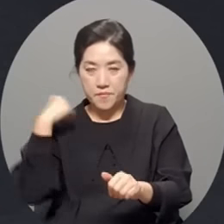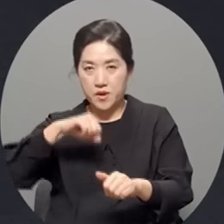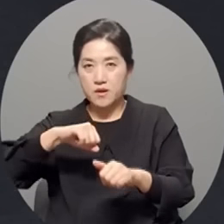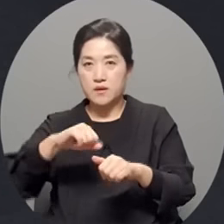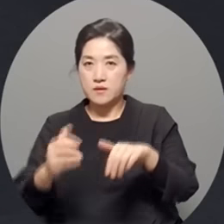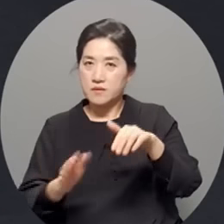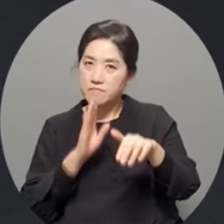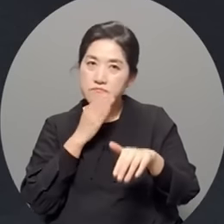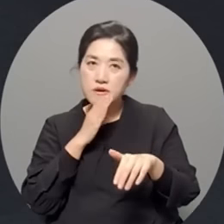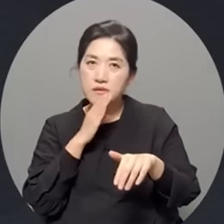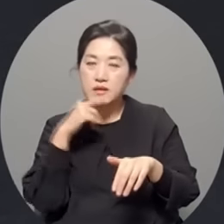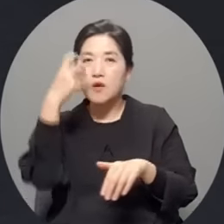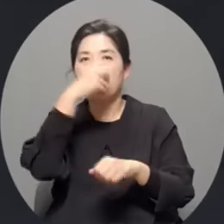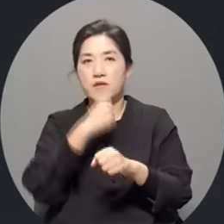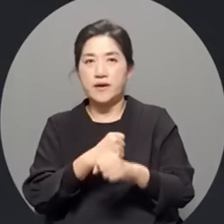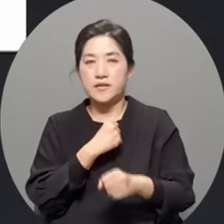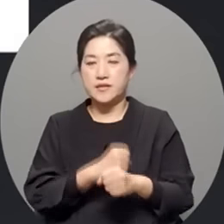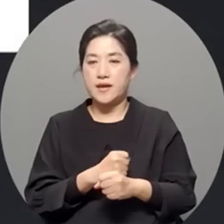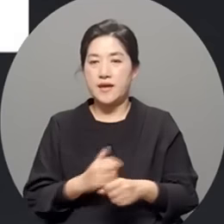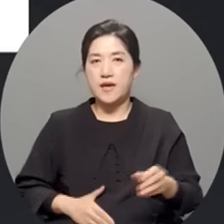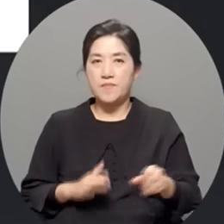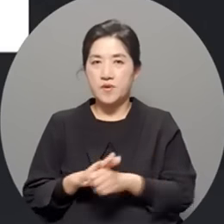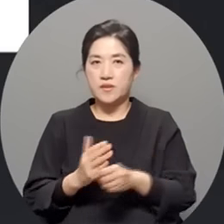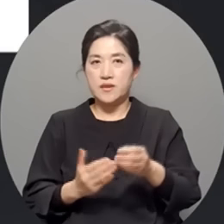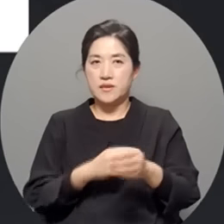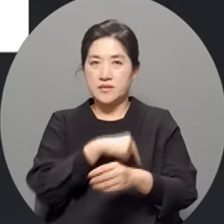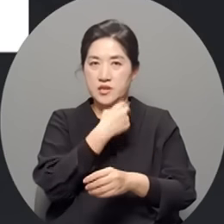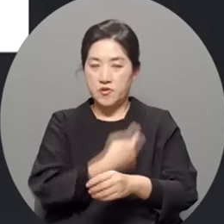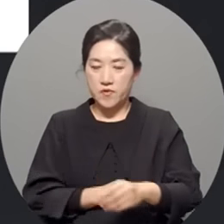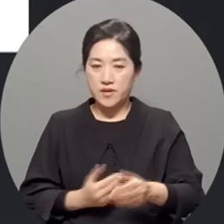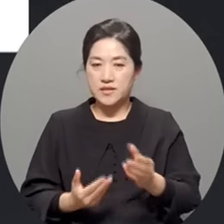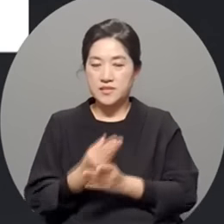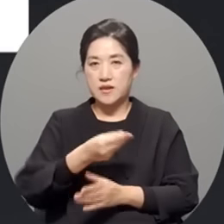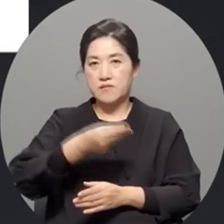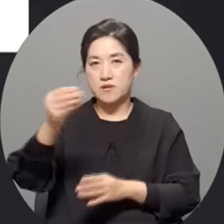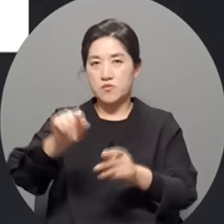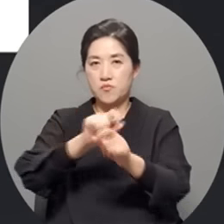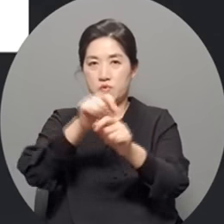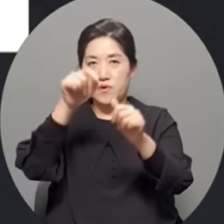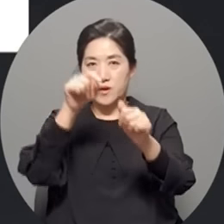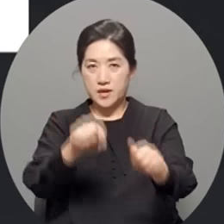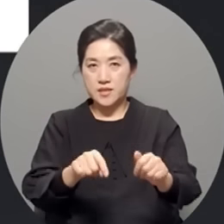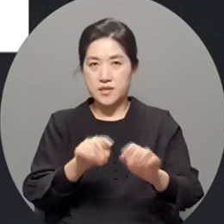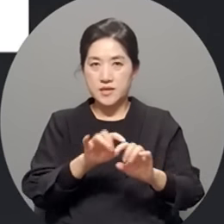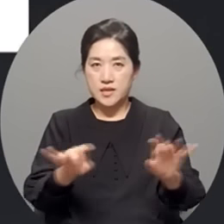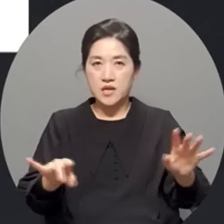국방부 검찰단은 보고서 하나를 작성합니다. 항명죄 성립 관련 검토.